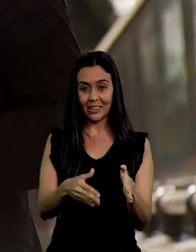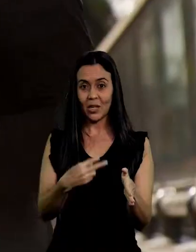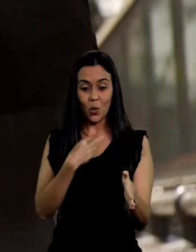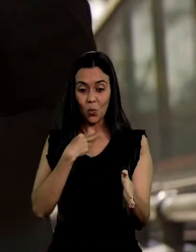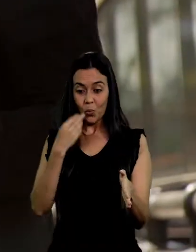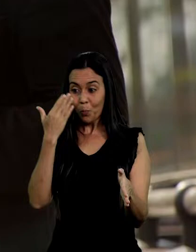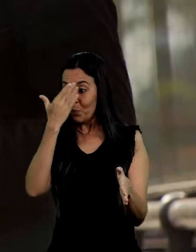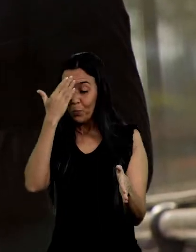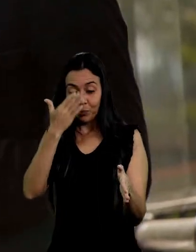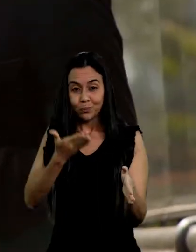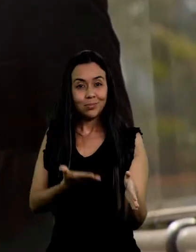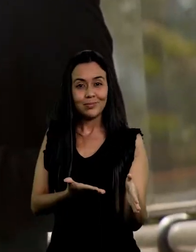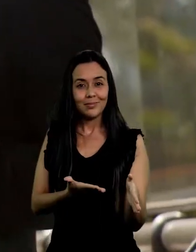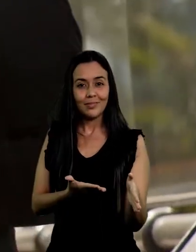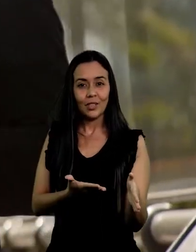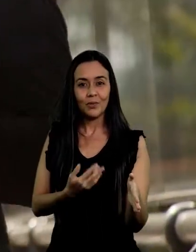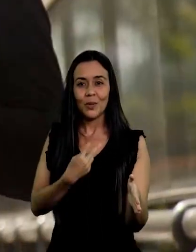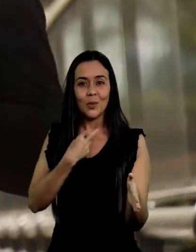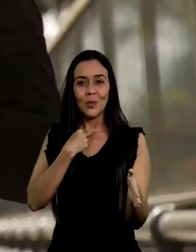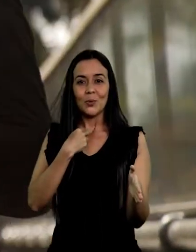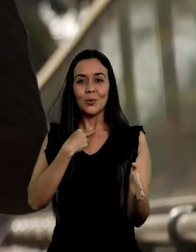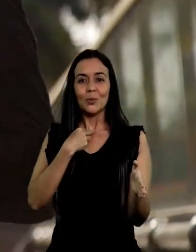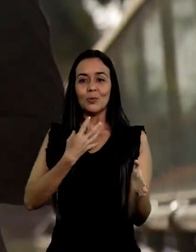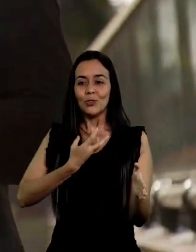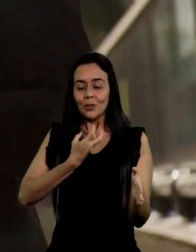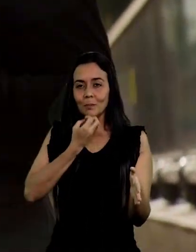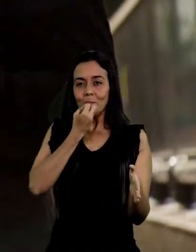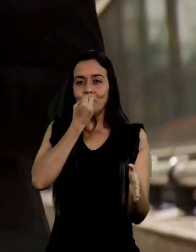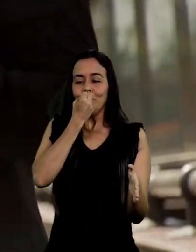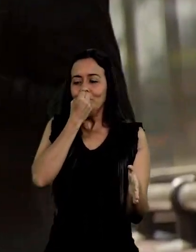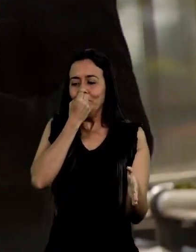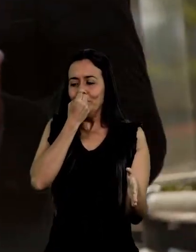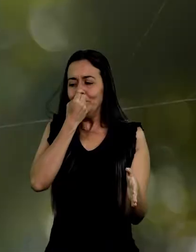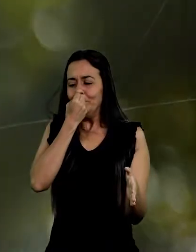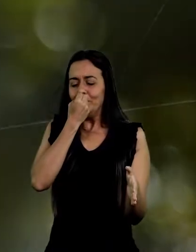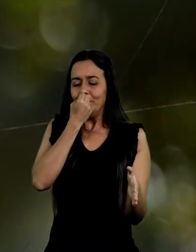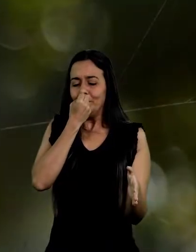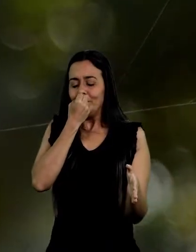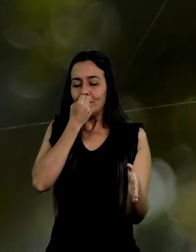a pessoa, às vezes, não conseguia fazer o luto, porque... O luto mudou. É, o luto mudou,